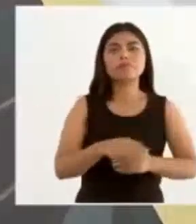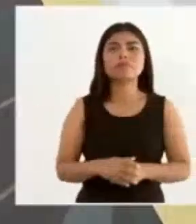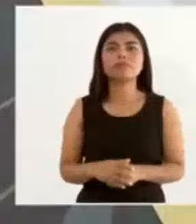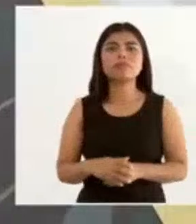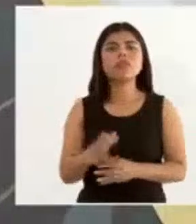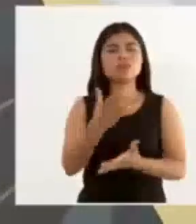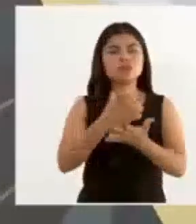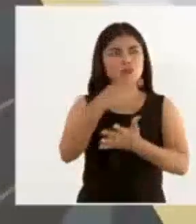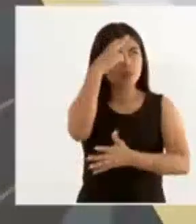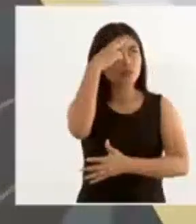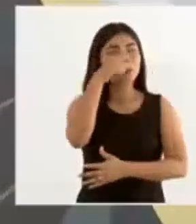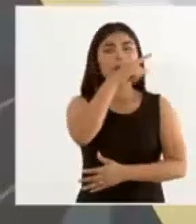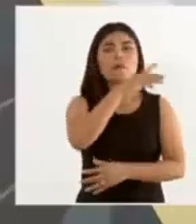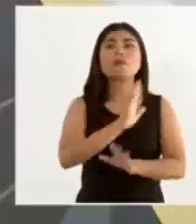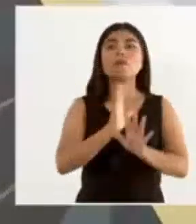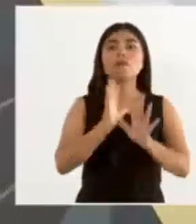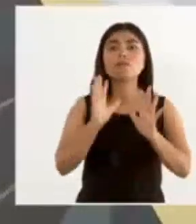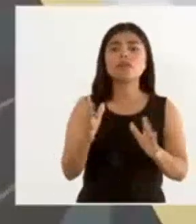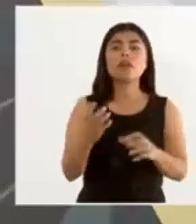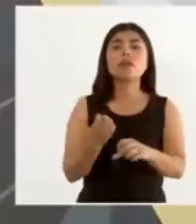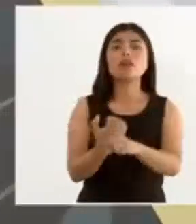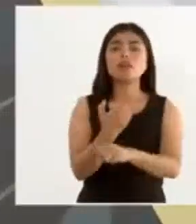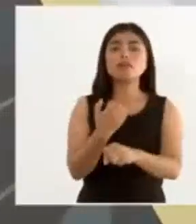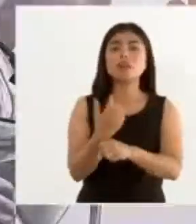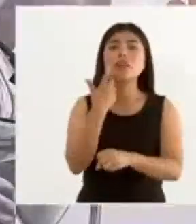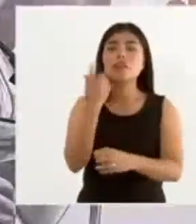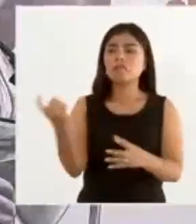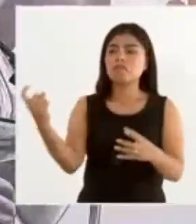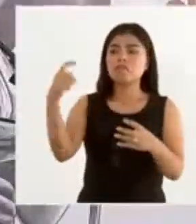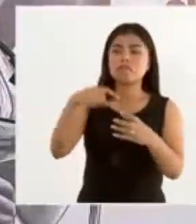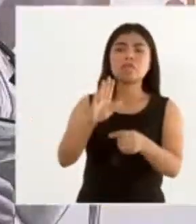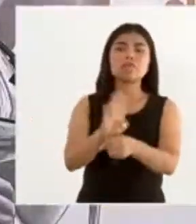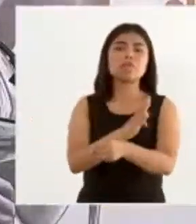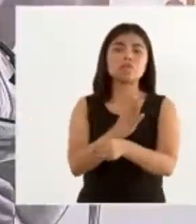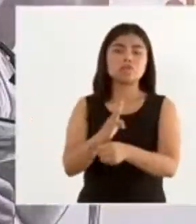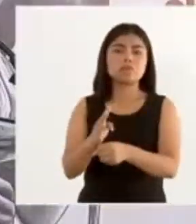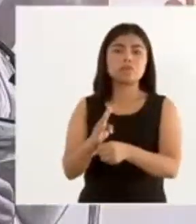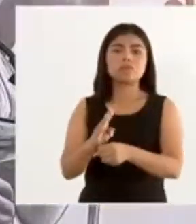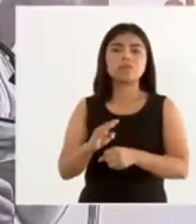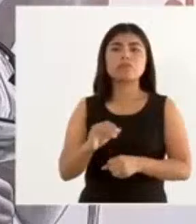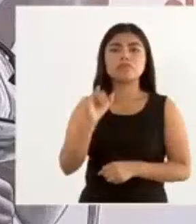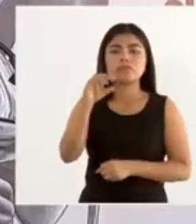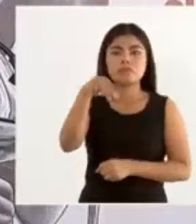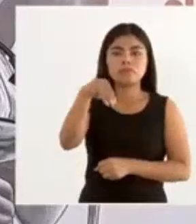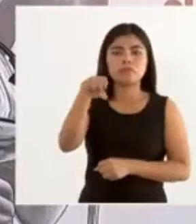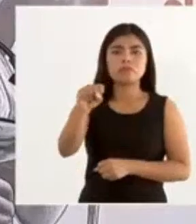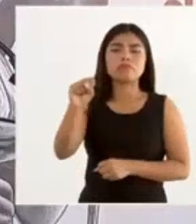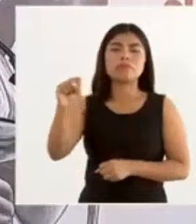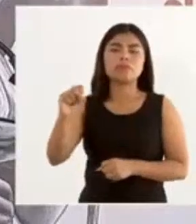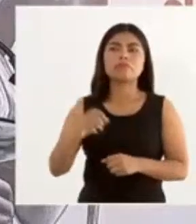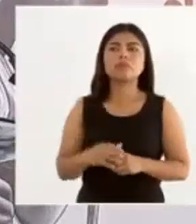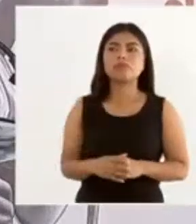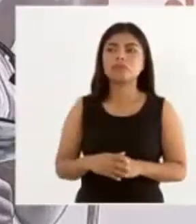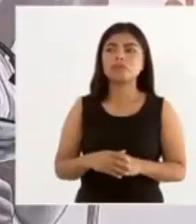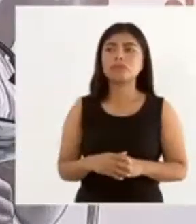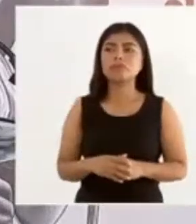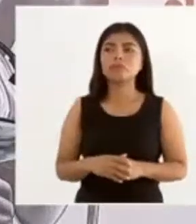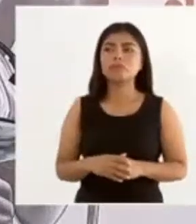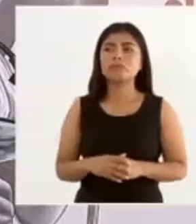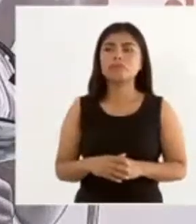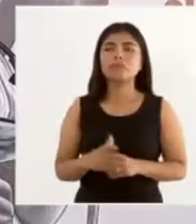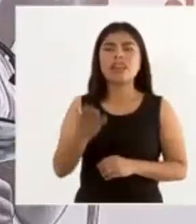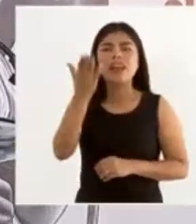que decidieron integrarse a este nuevo sistema de salud. decía que antes se atendía por cada estado.